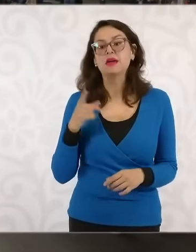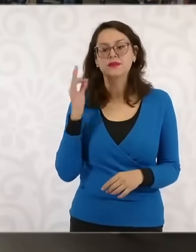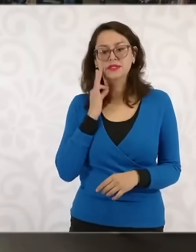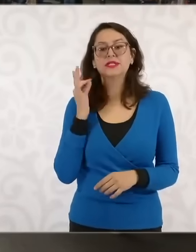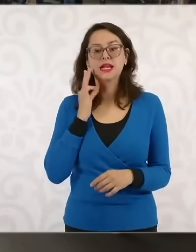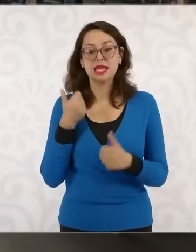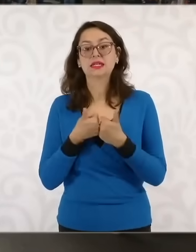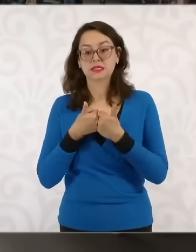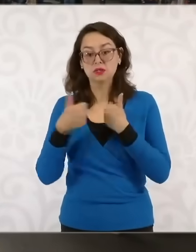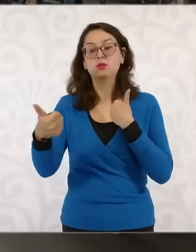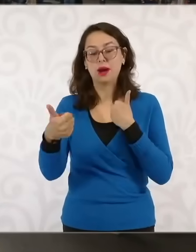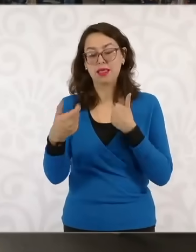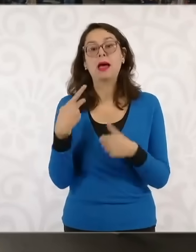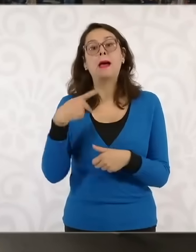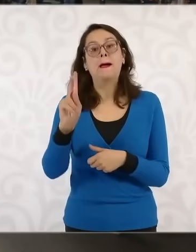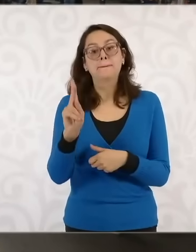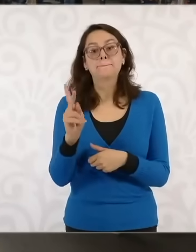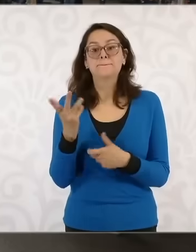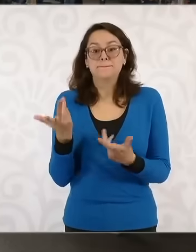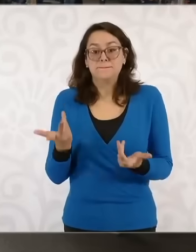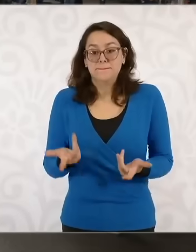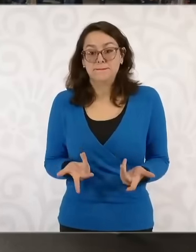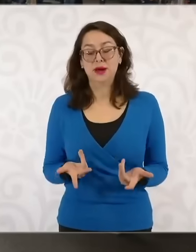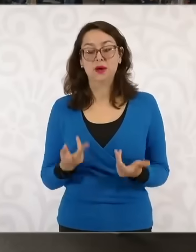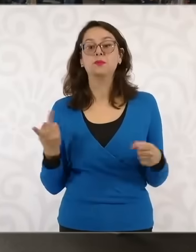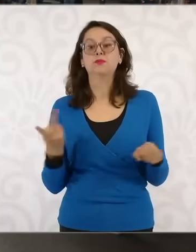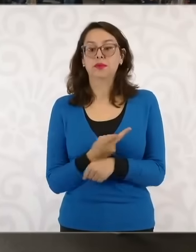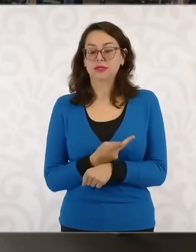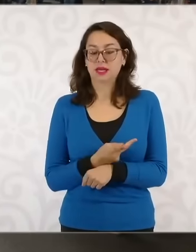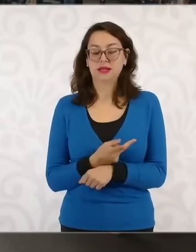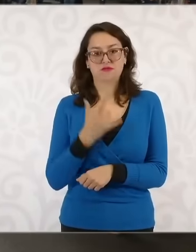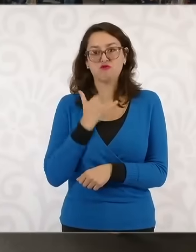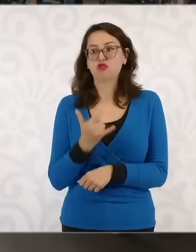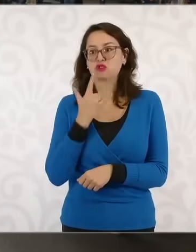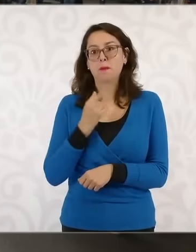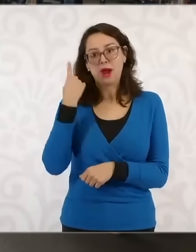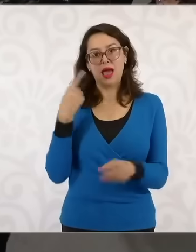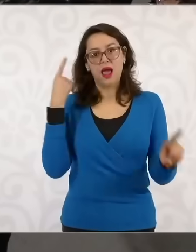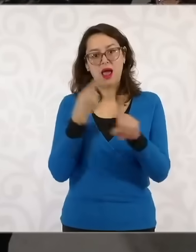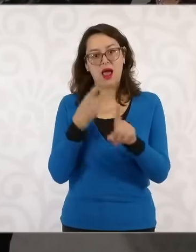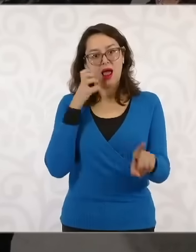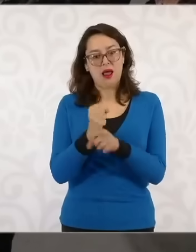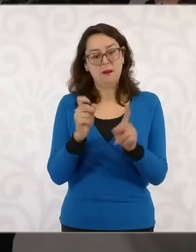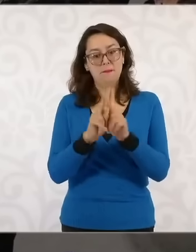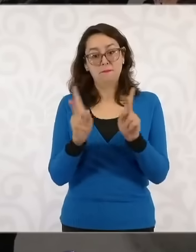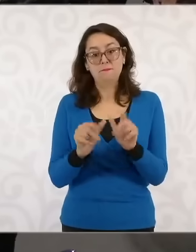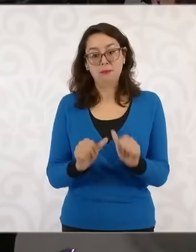pues tiene que participar en este esfuerzo para pacificar nuestro país. Pues ya le corresponderá